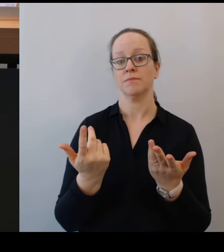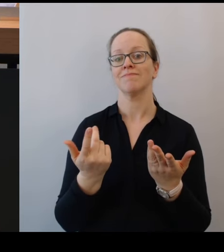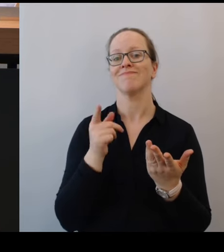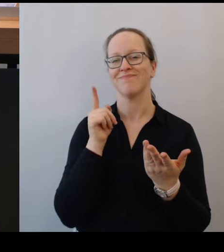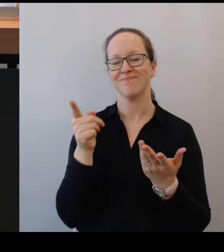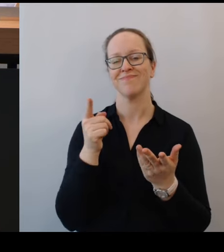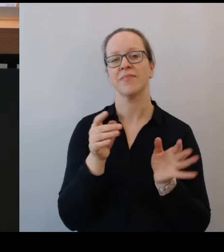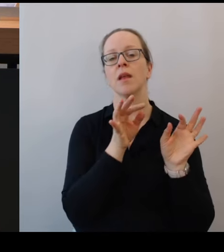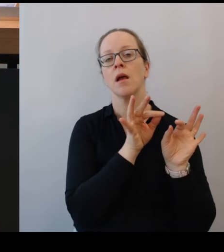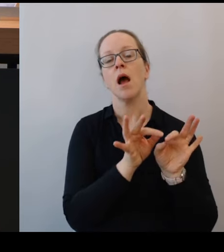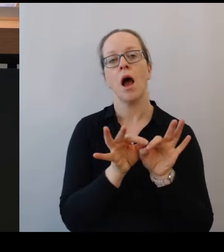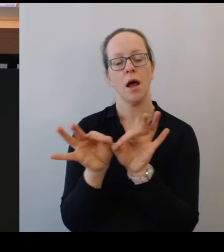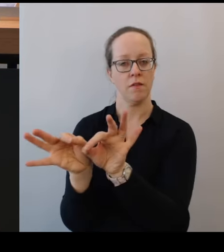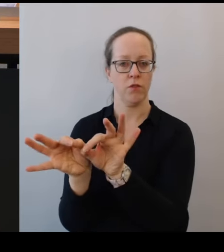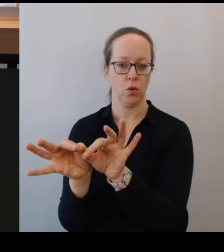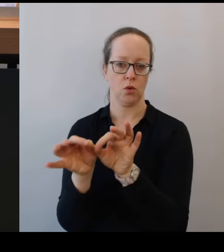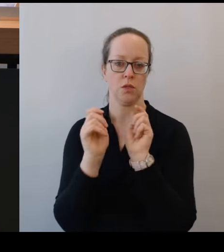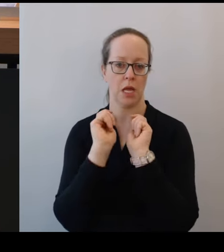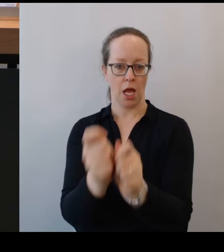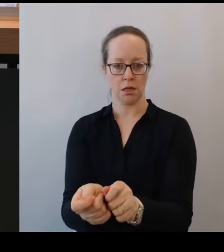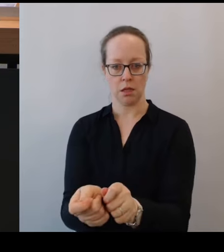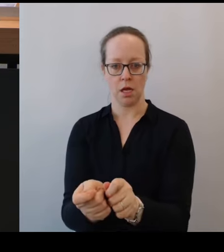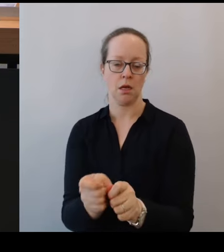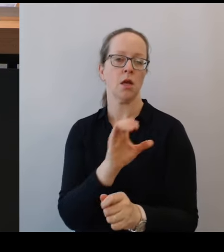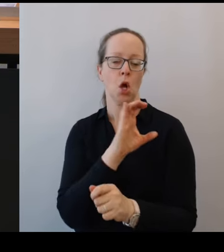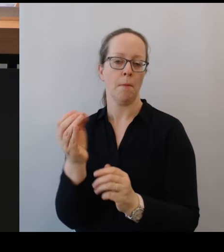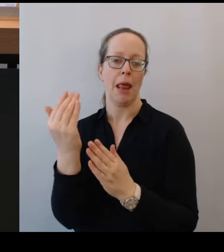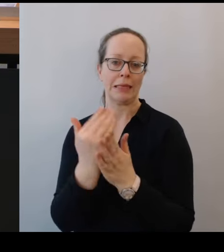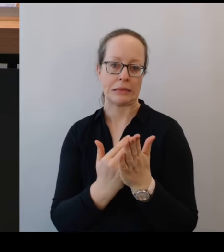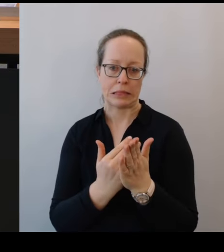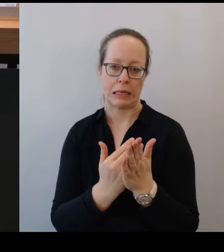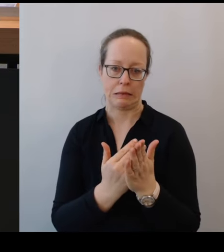den Weg gebracht haben, hat der regierende Bürgermeister dem